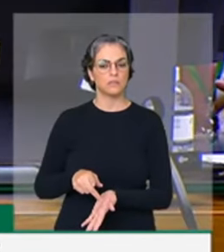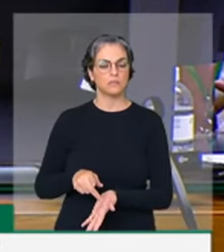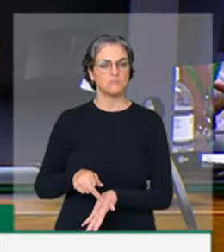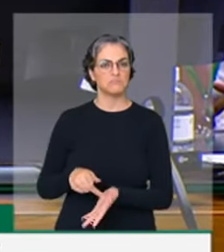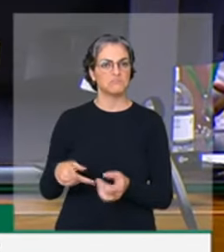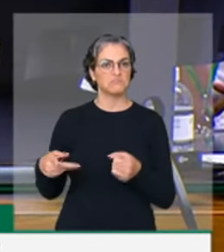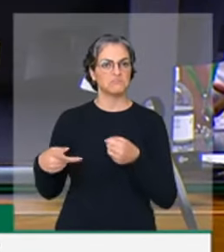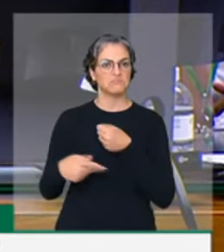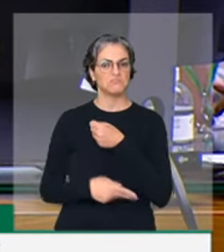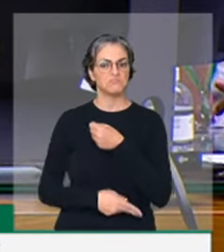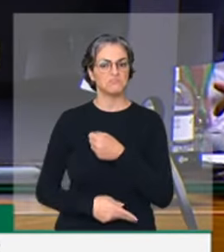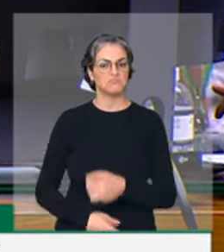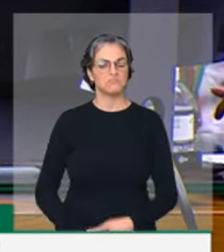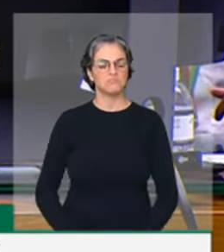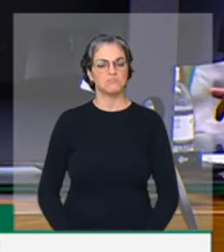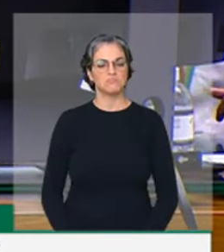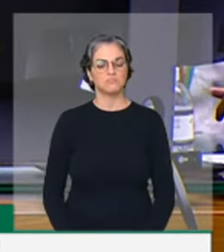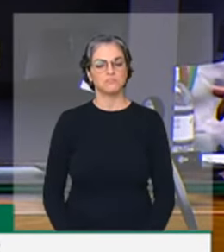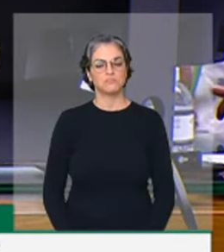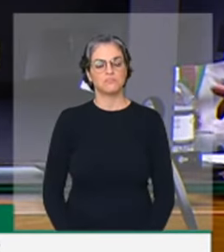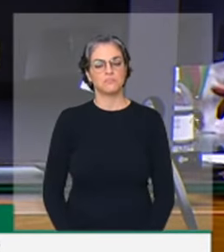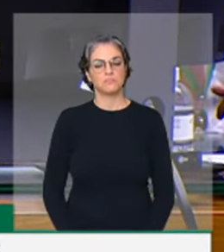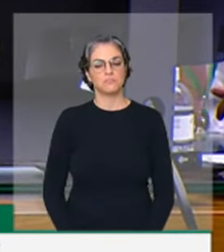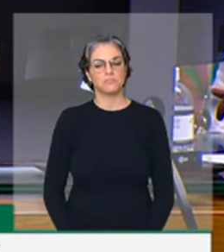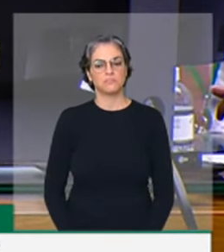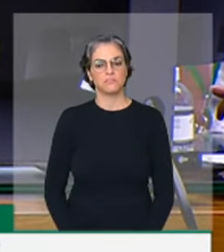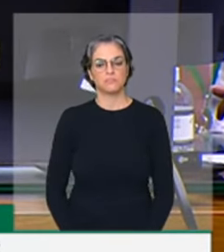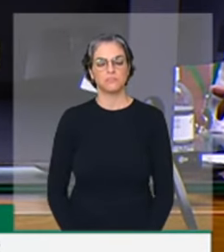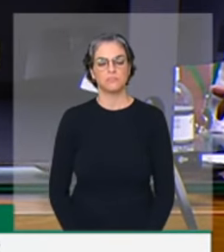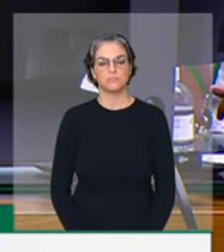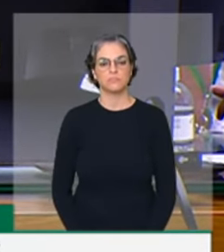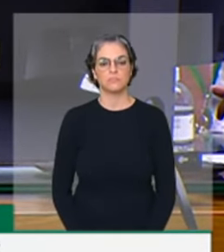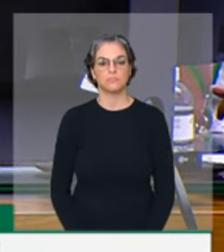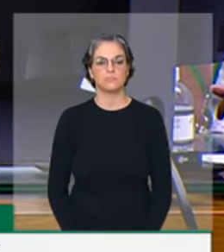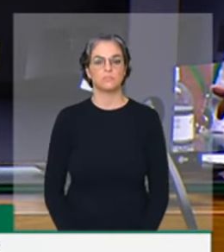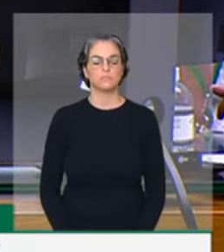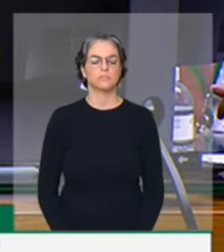FOI-- -- [PRESIDENTE]: PARA FALAR CONTRA.... O DEPUTADO